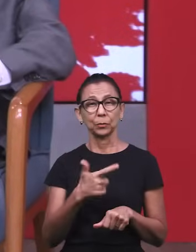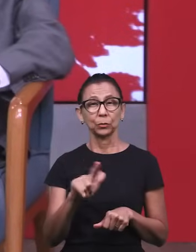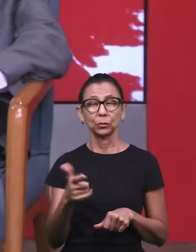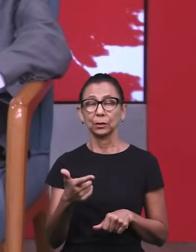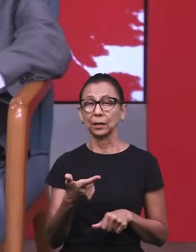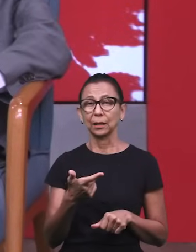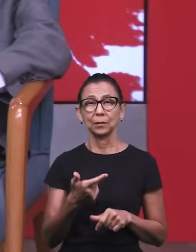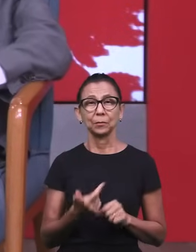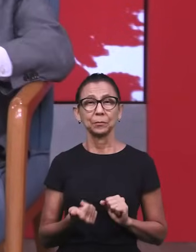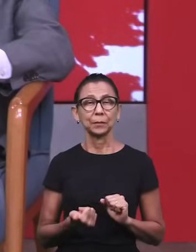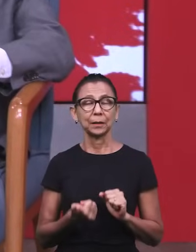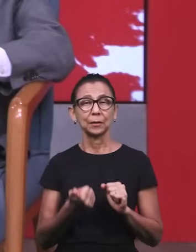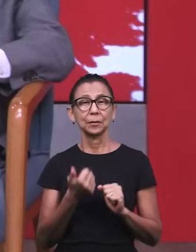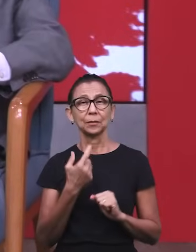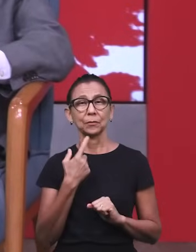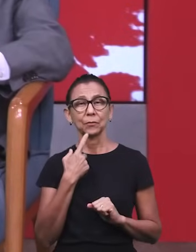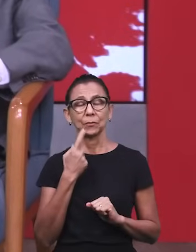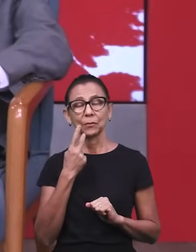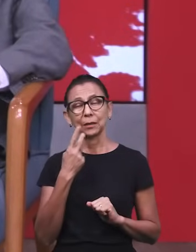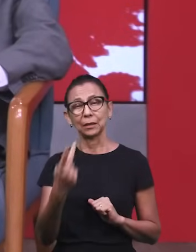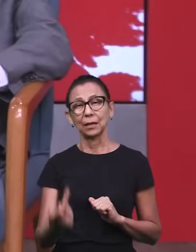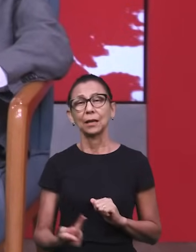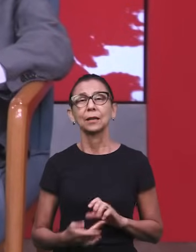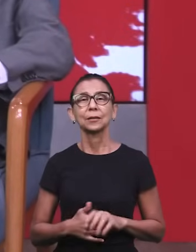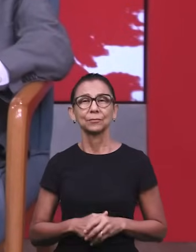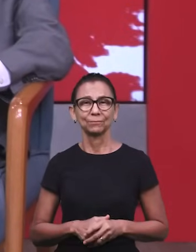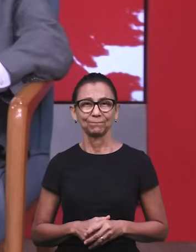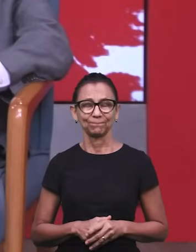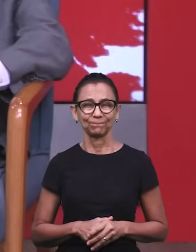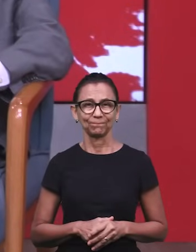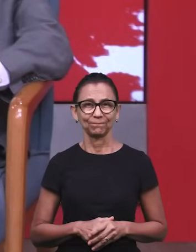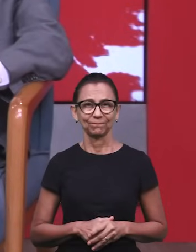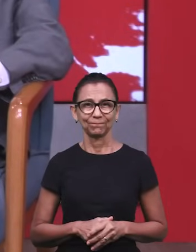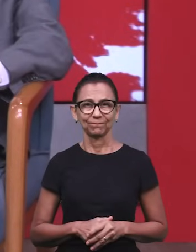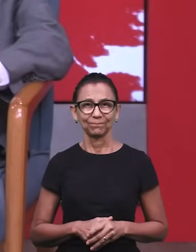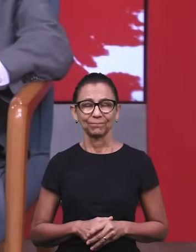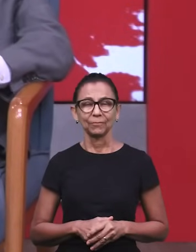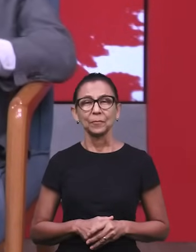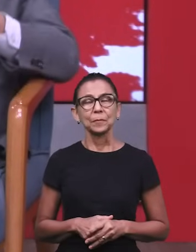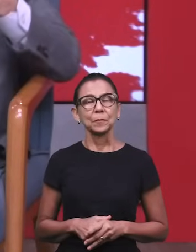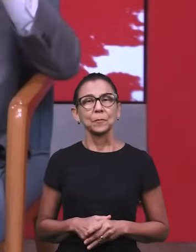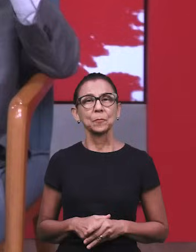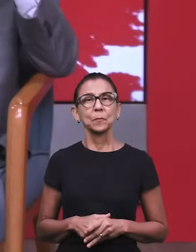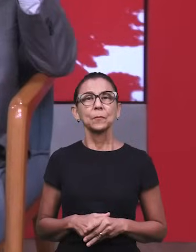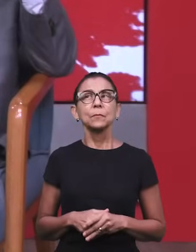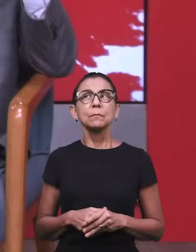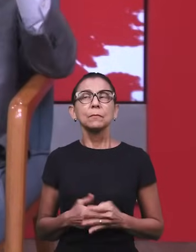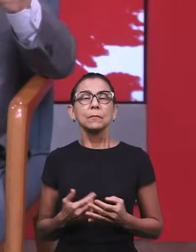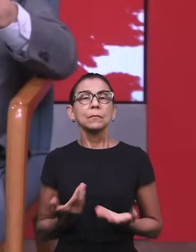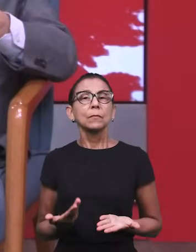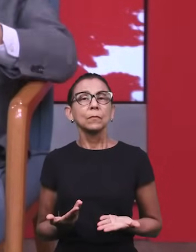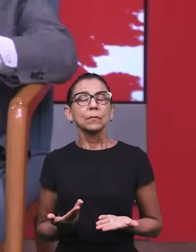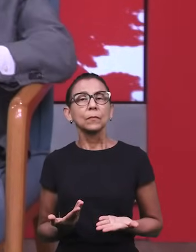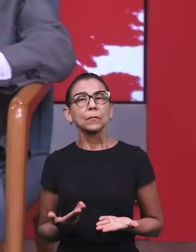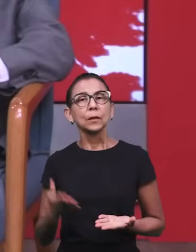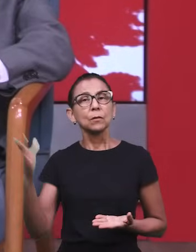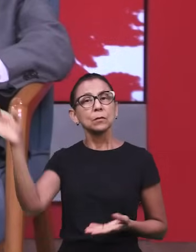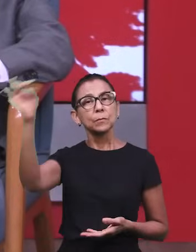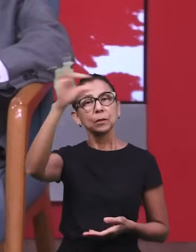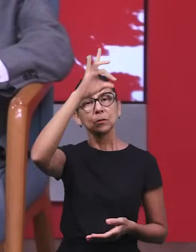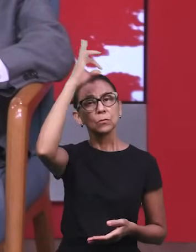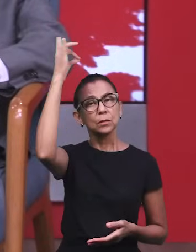citar aqui mas são mais de 60 isso eu garanto então o que que o Espírito Santo fez com isso